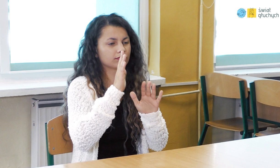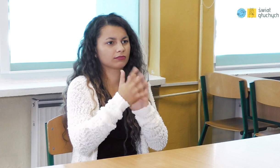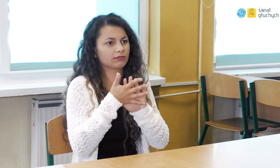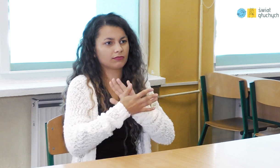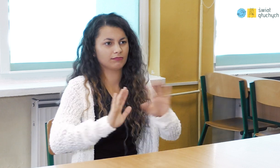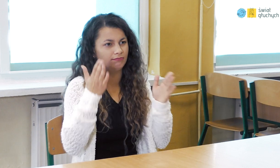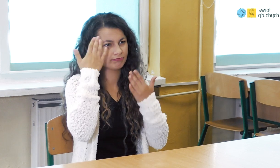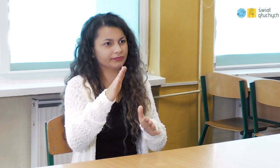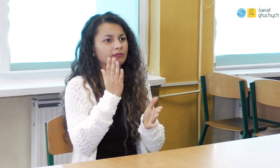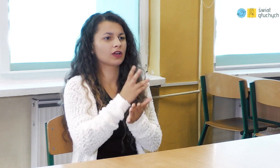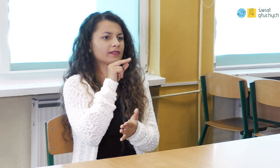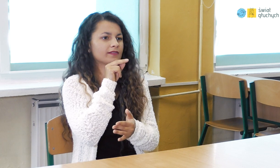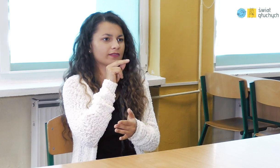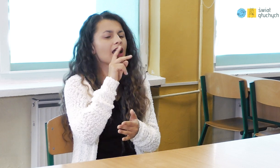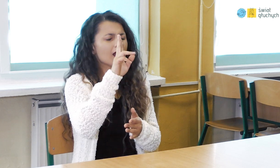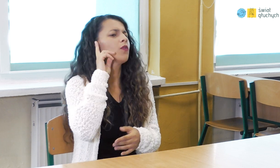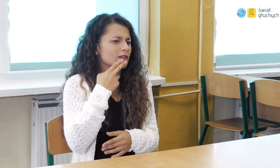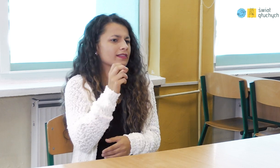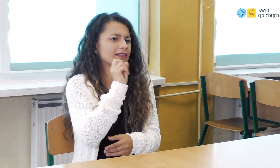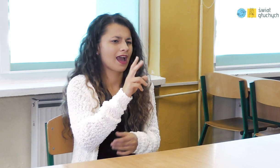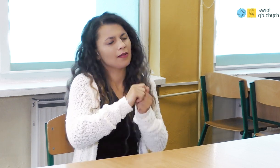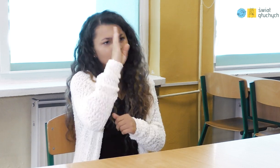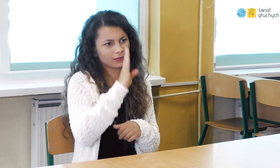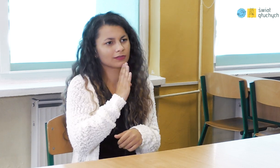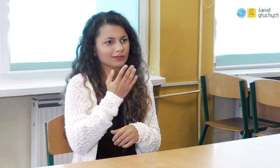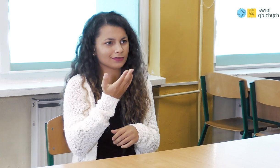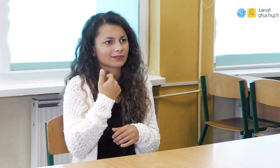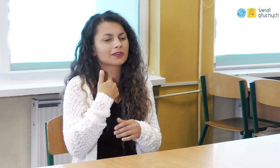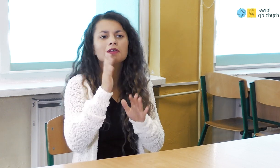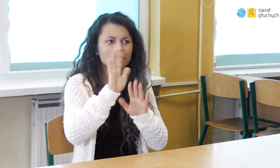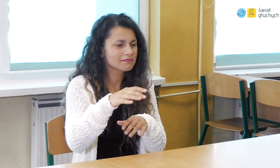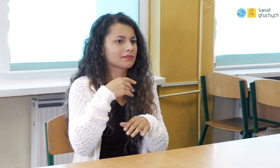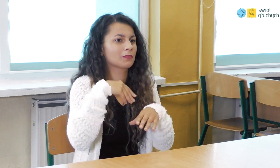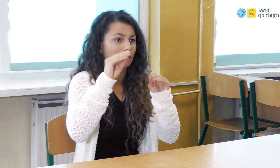która zupełnie nie znała języka migowego tylko mówiła. Była niesłysząca albo słabosłysząca.